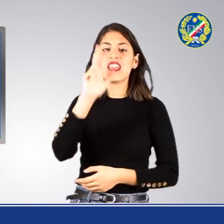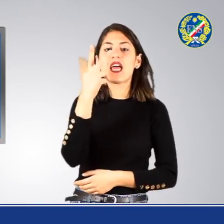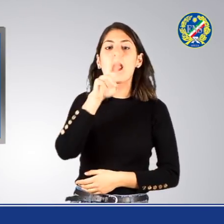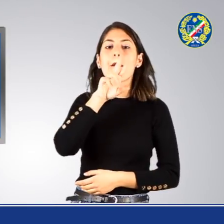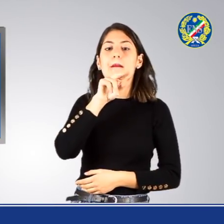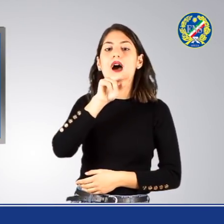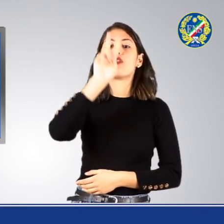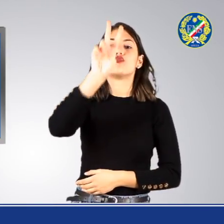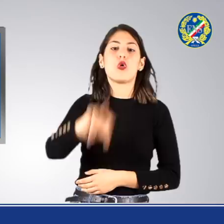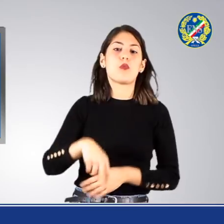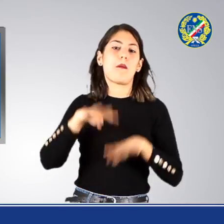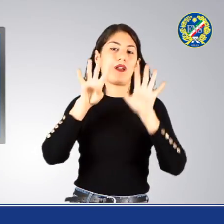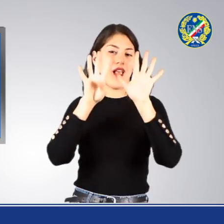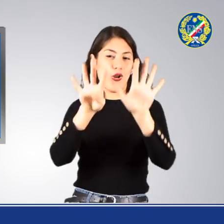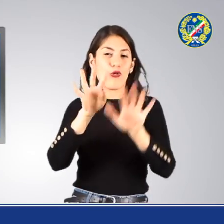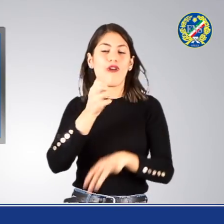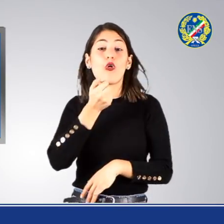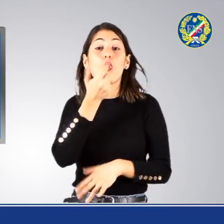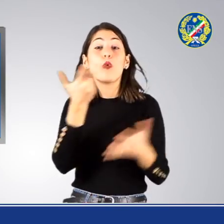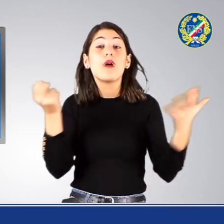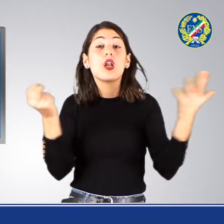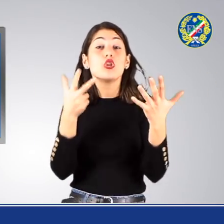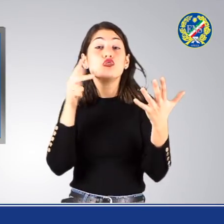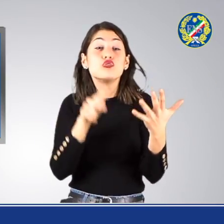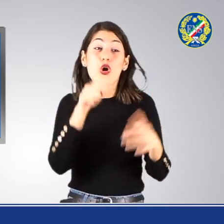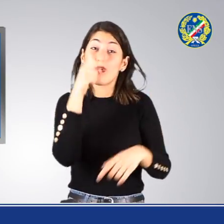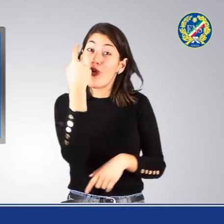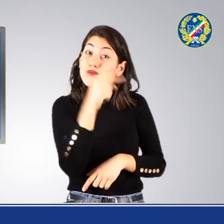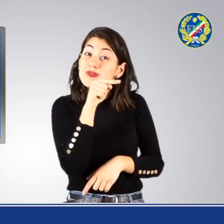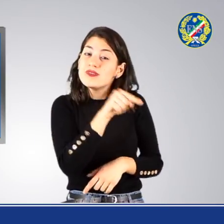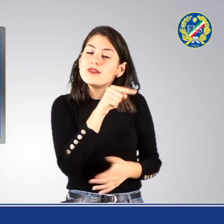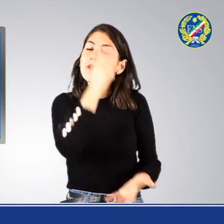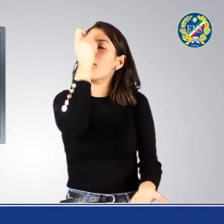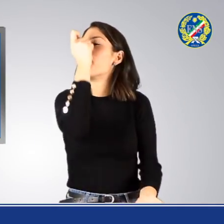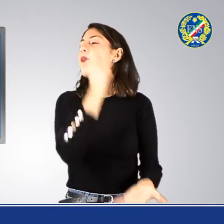con L. 3 marzo 2009, n. 18 è un documento di fondamentale importanza, che prevede